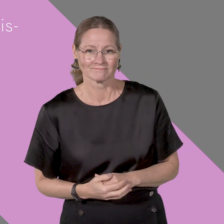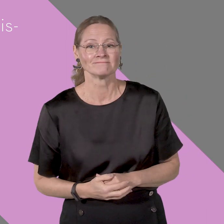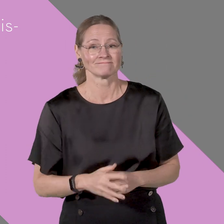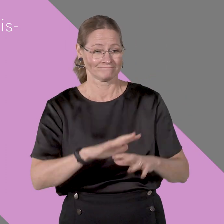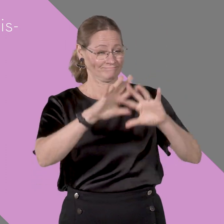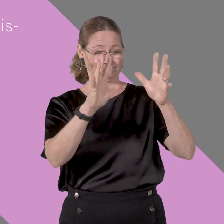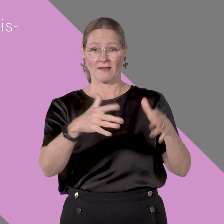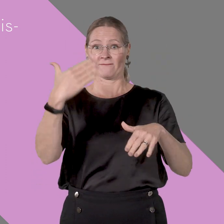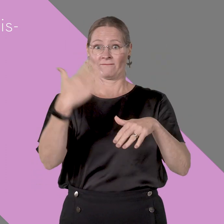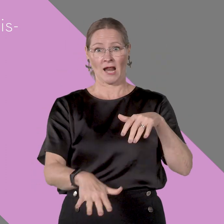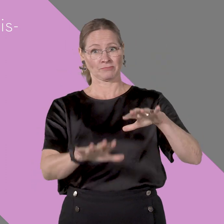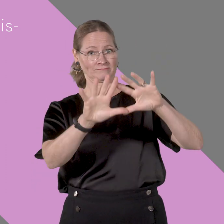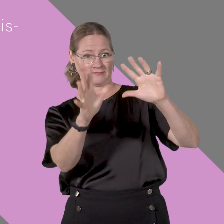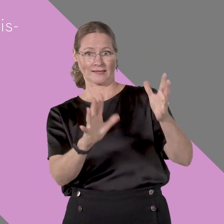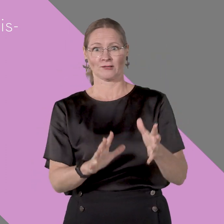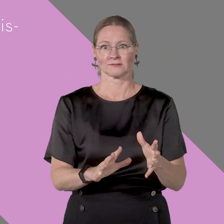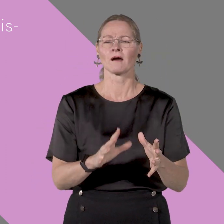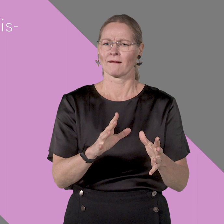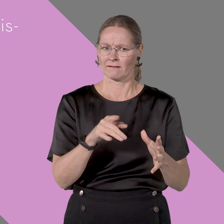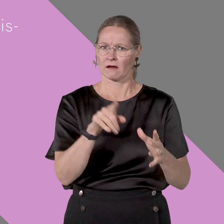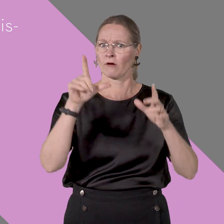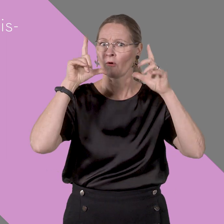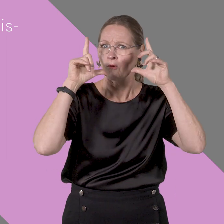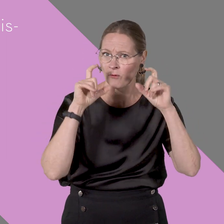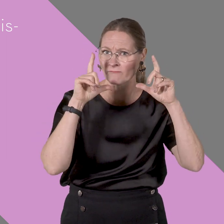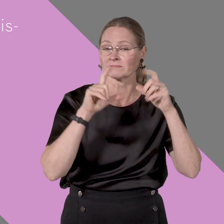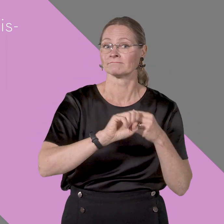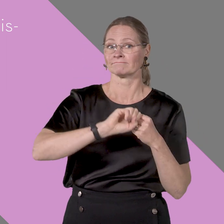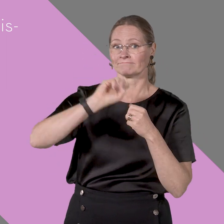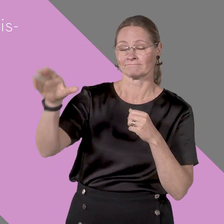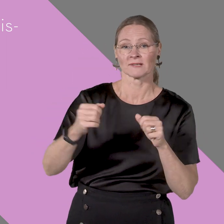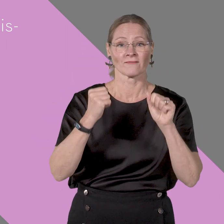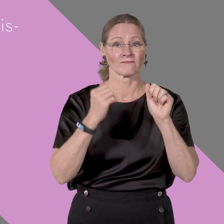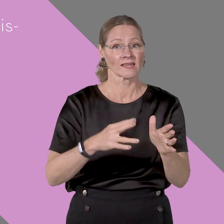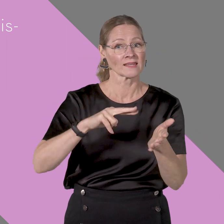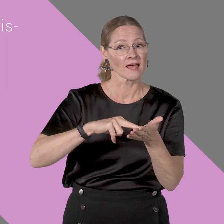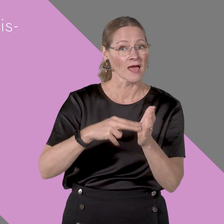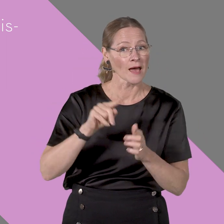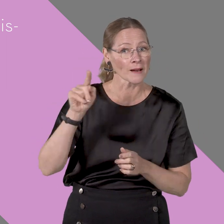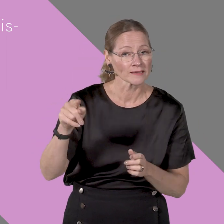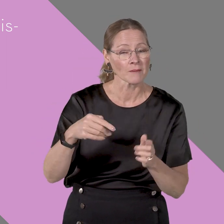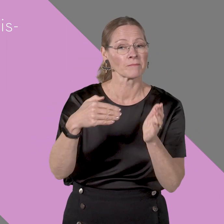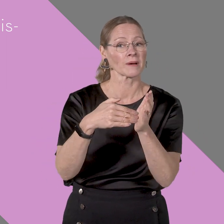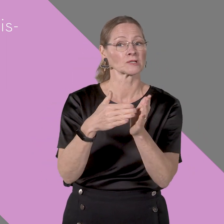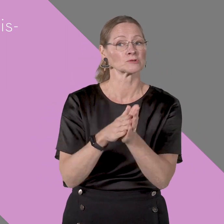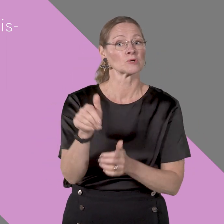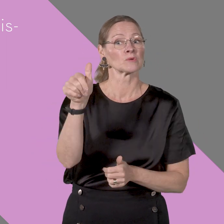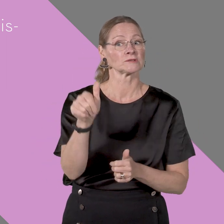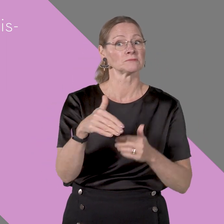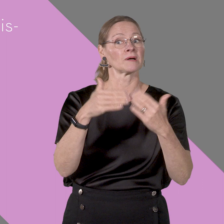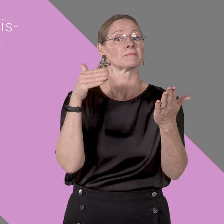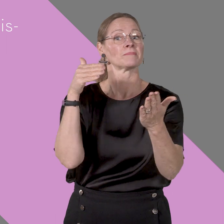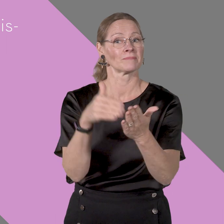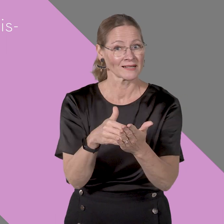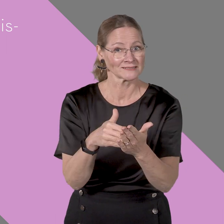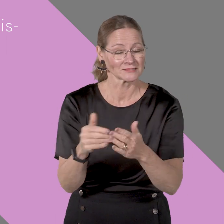Ota valmiista teoksesta kuva ja lähetä se VIKKE-hankkeelle 9.11.2023 mennessä.